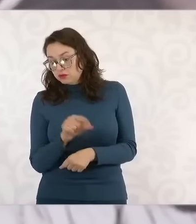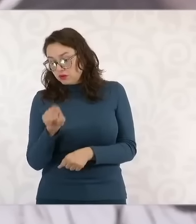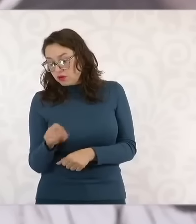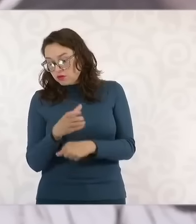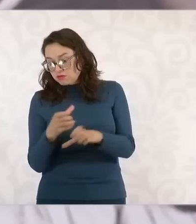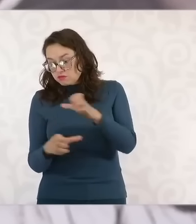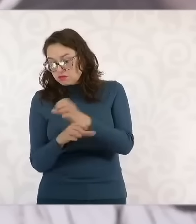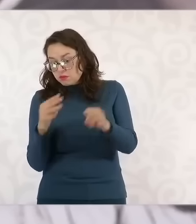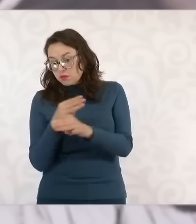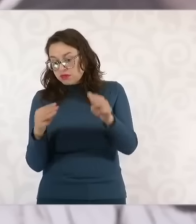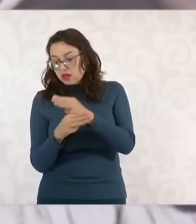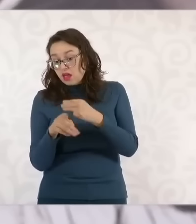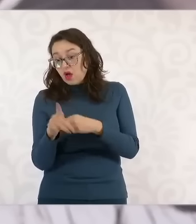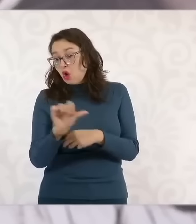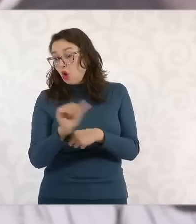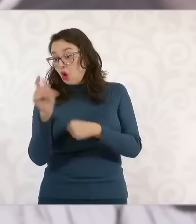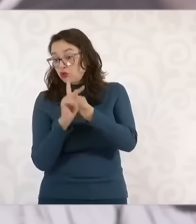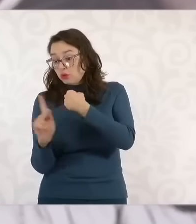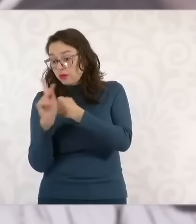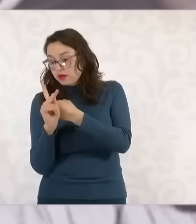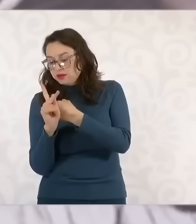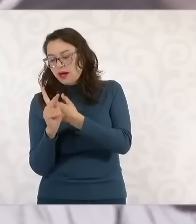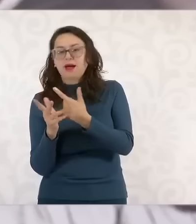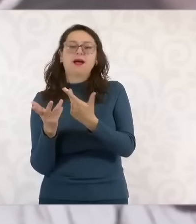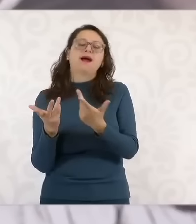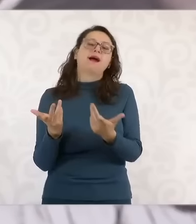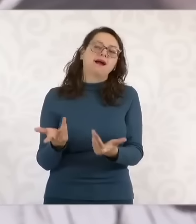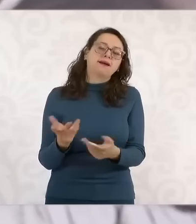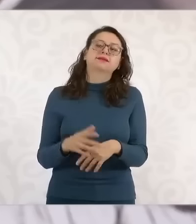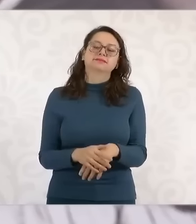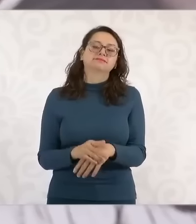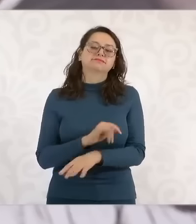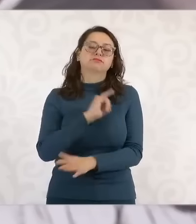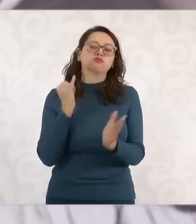en Norteamérica y especialmente en los Estados Unidos, entonces tienes una tarifa más alta.